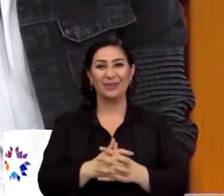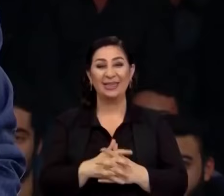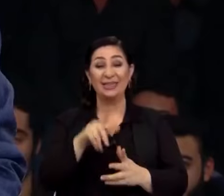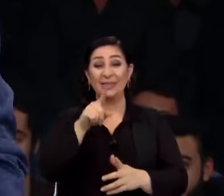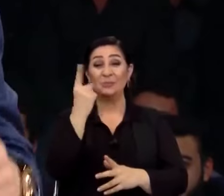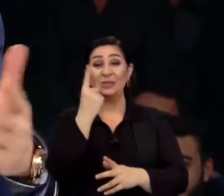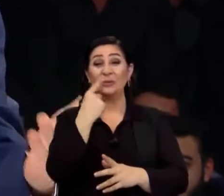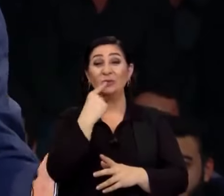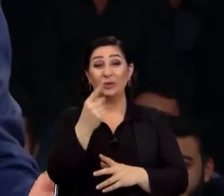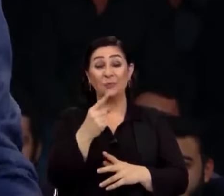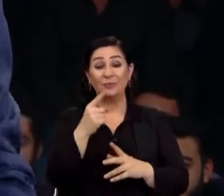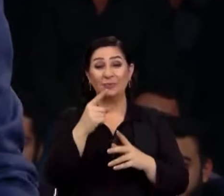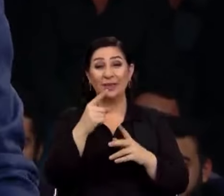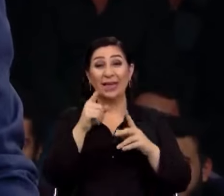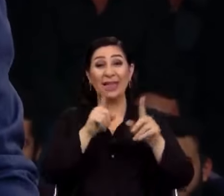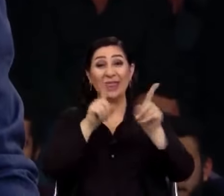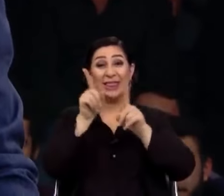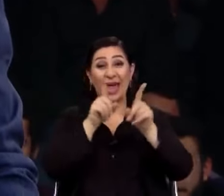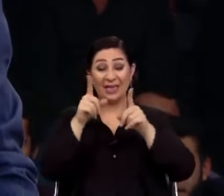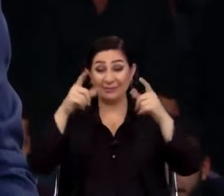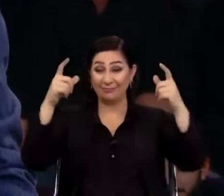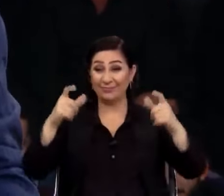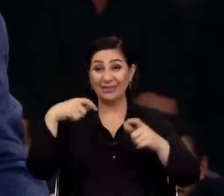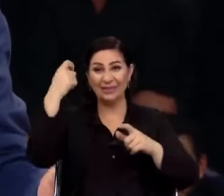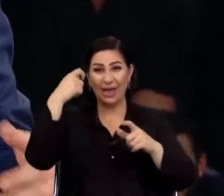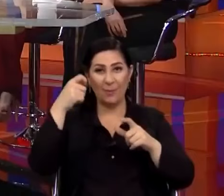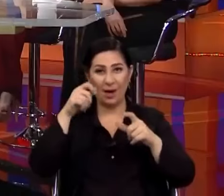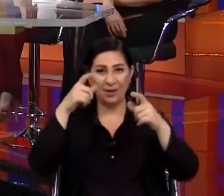söyleyeceğim dijital platformlardaki sinema kanalları biliyorsunuz her filmin